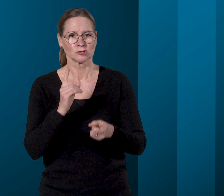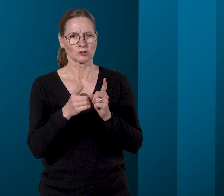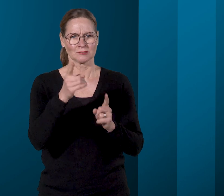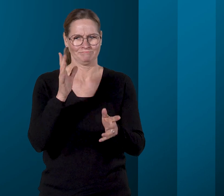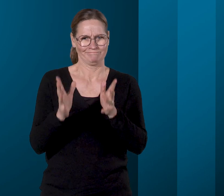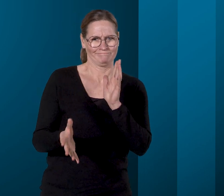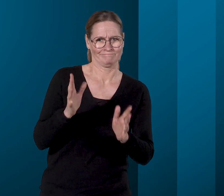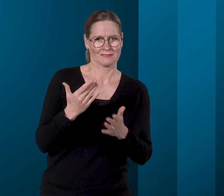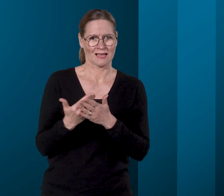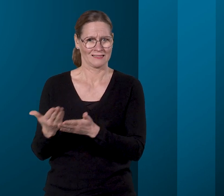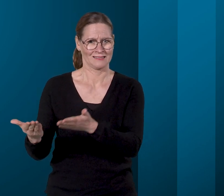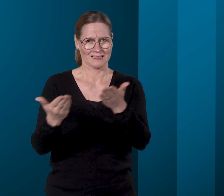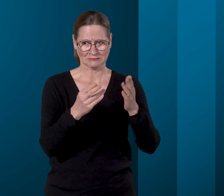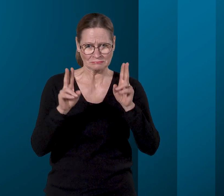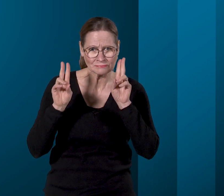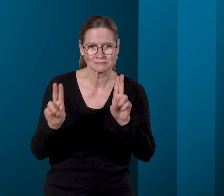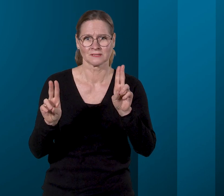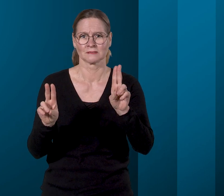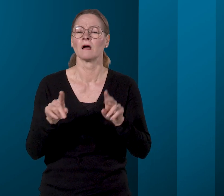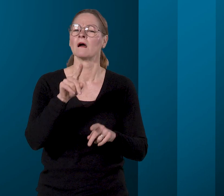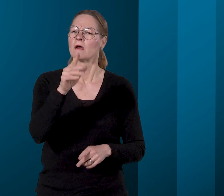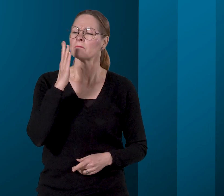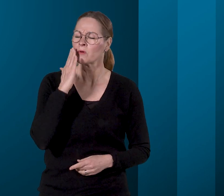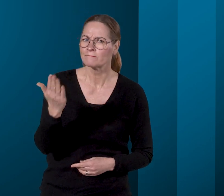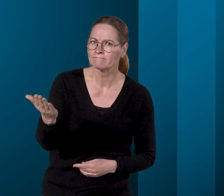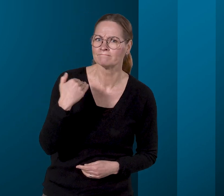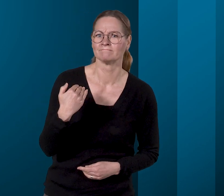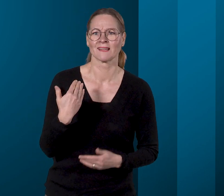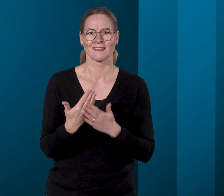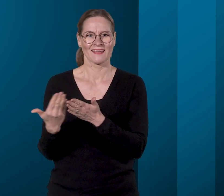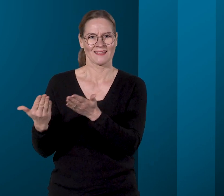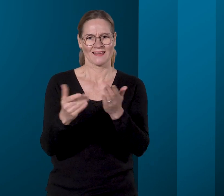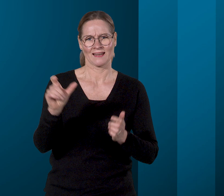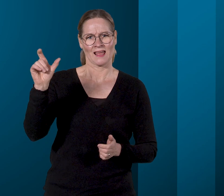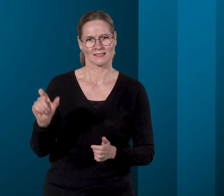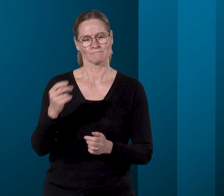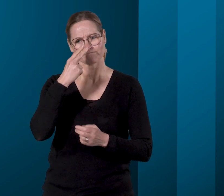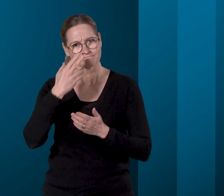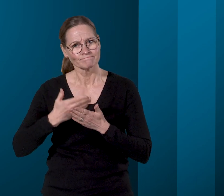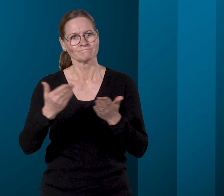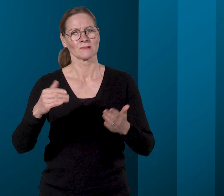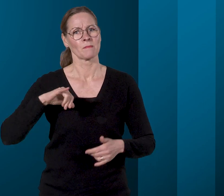Jos epäilet rahankeräyksen aitoutta, pyydä rahankerääjää näyttämään -